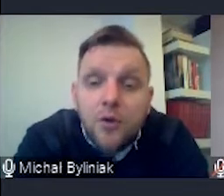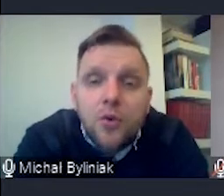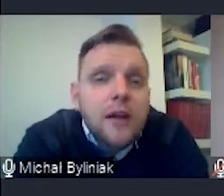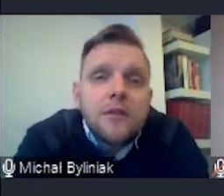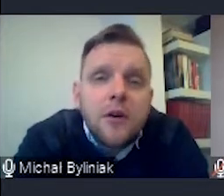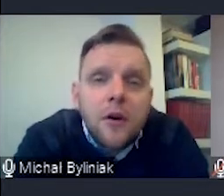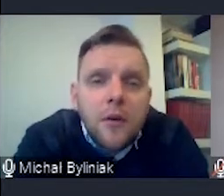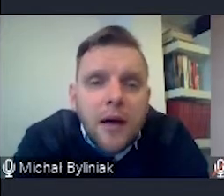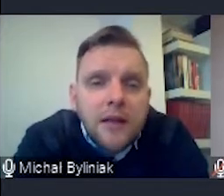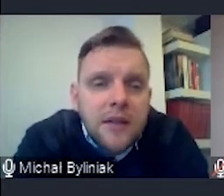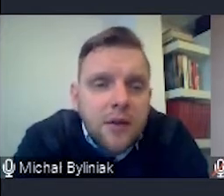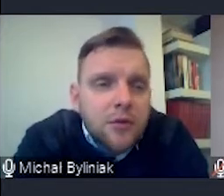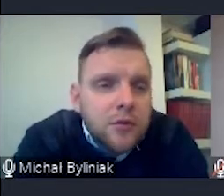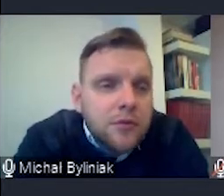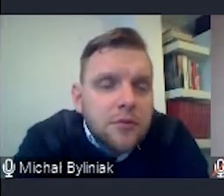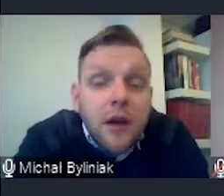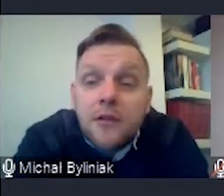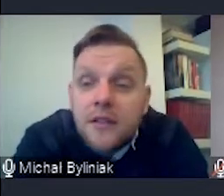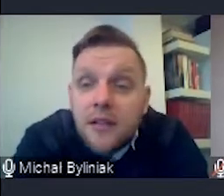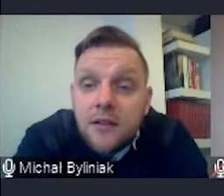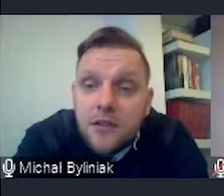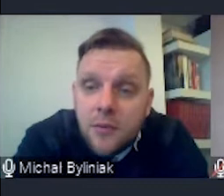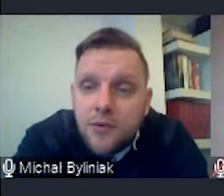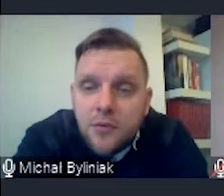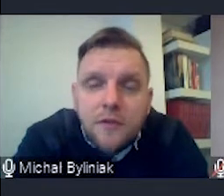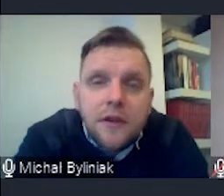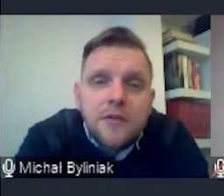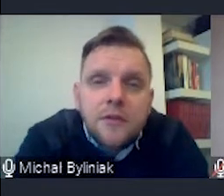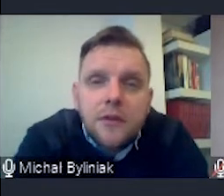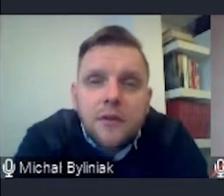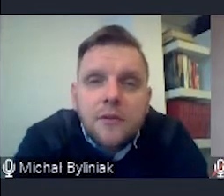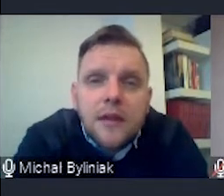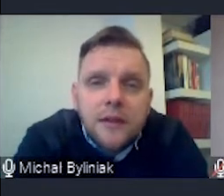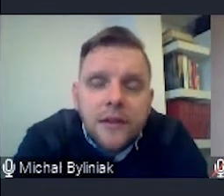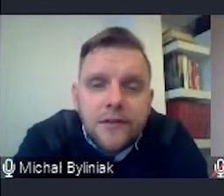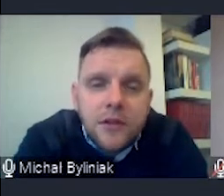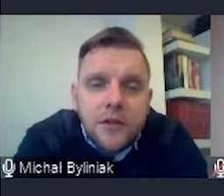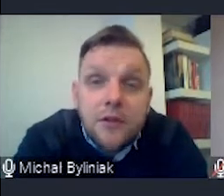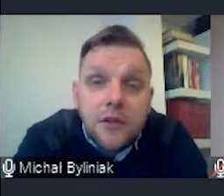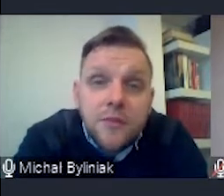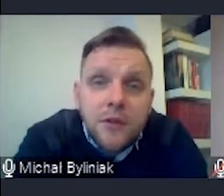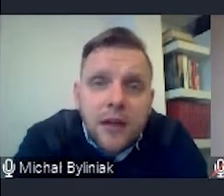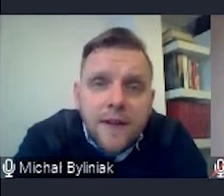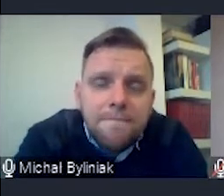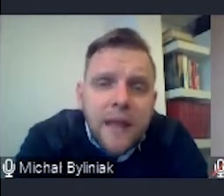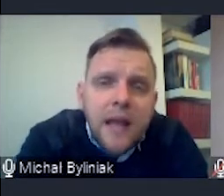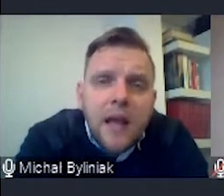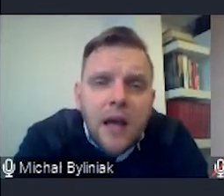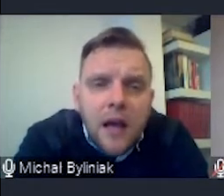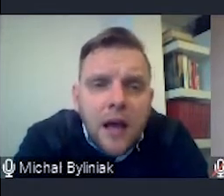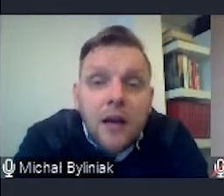która to ma na celu jakoś syntetycznie podsumować zagadnienia z dzisiejszego naszego spotkania,